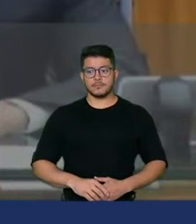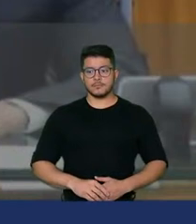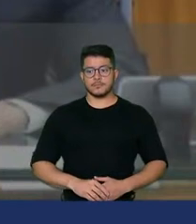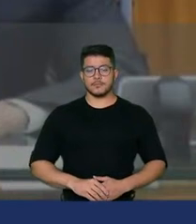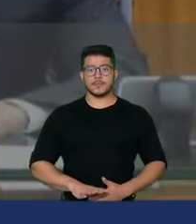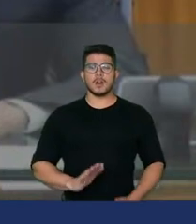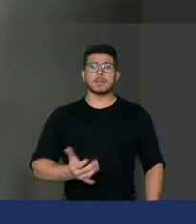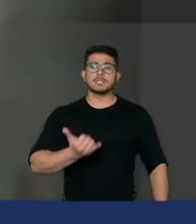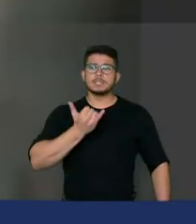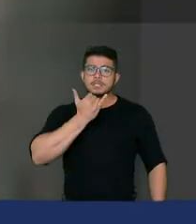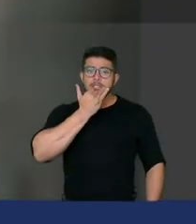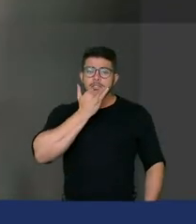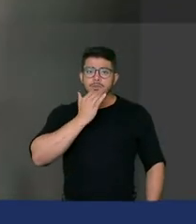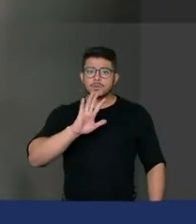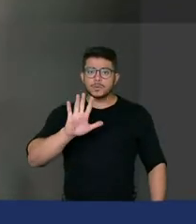PACIÊNCIA! DEPUTADO LÉO DE